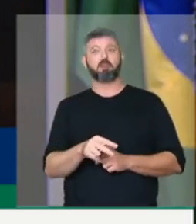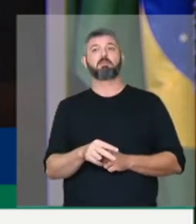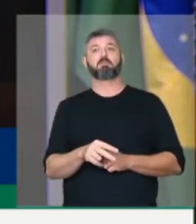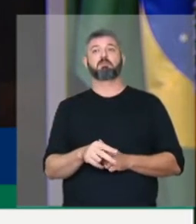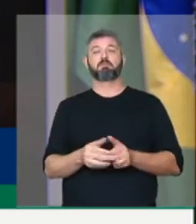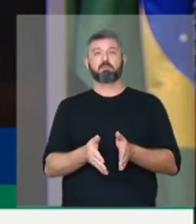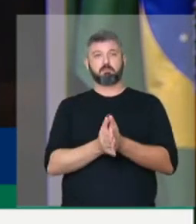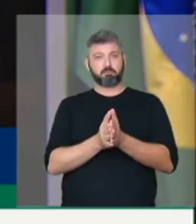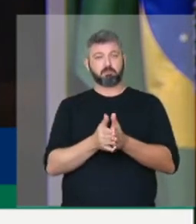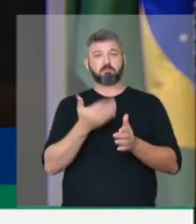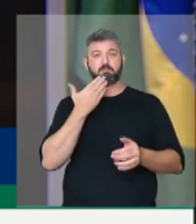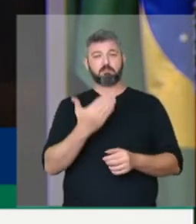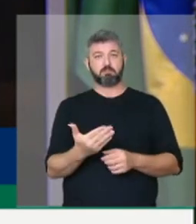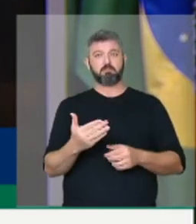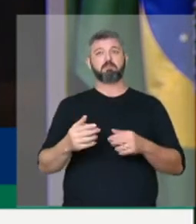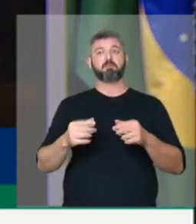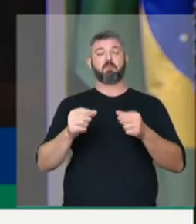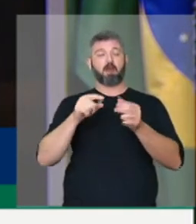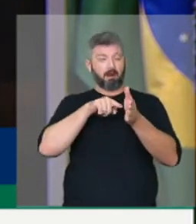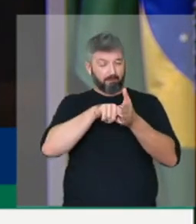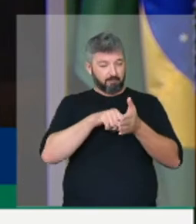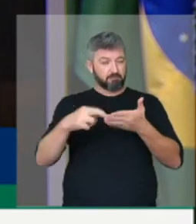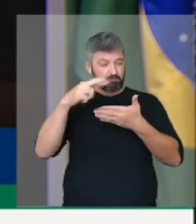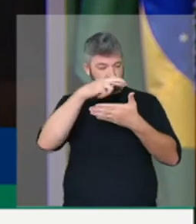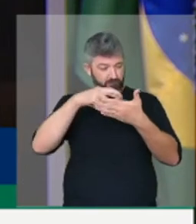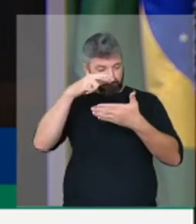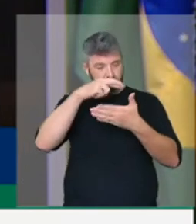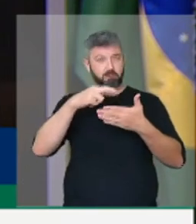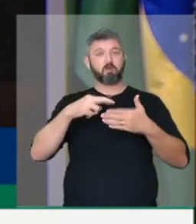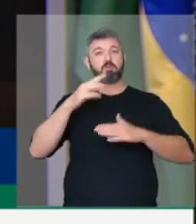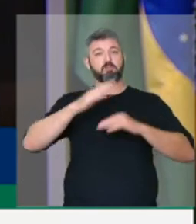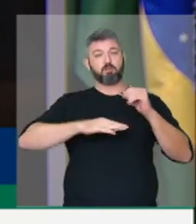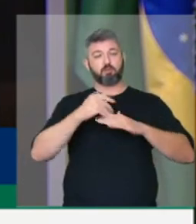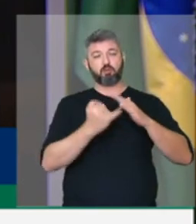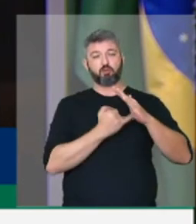DE SEMANA E PEÇO QUE O MATERIAL SEJA ANALISADO PELOS ÓRGÃOS COMPETENTES,